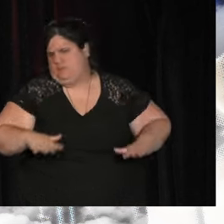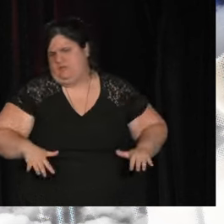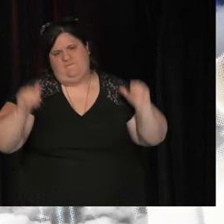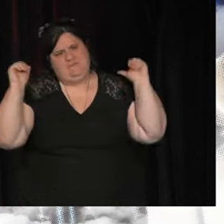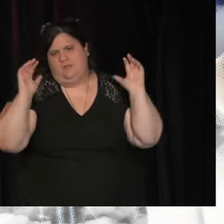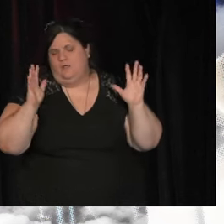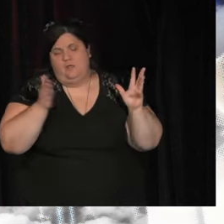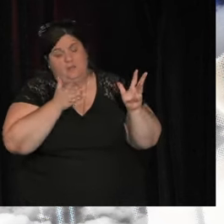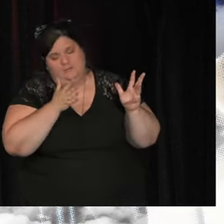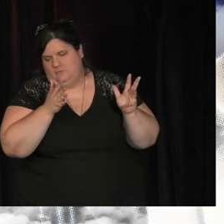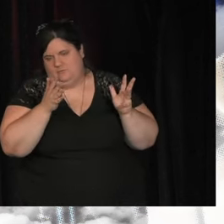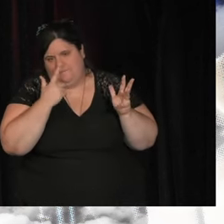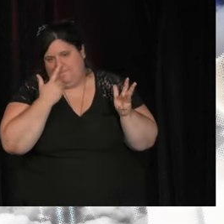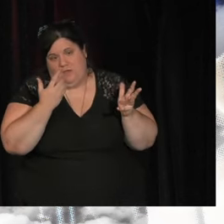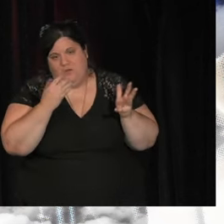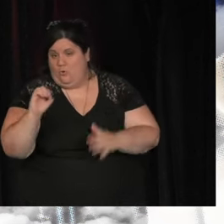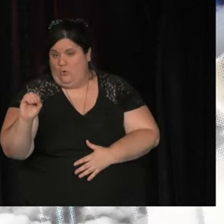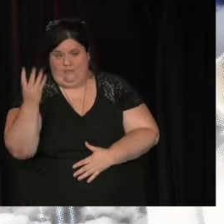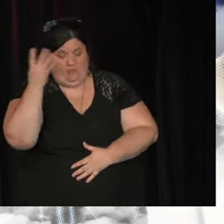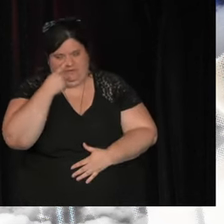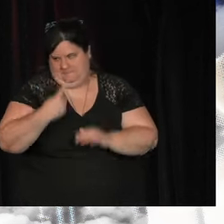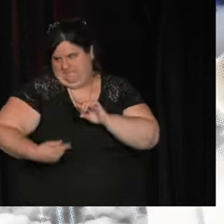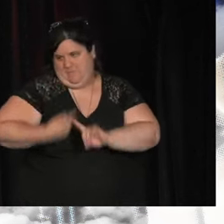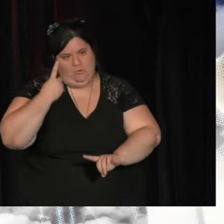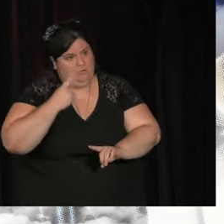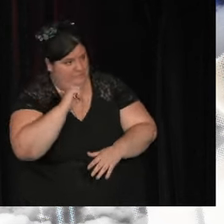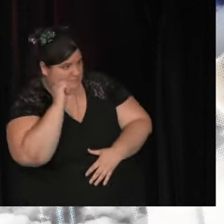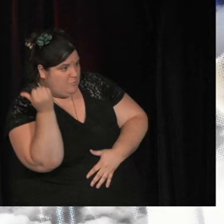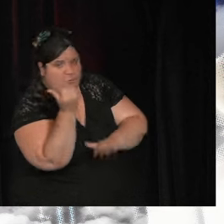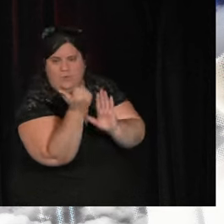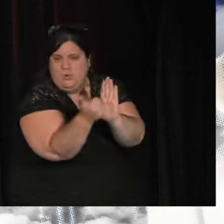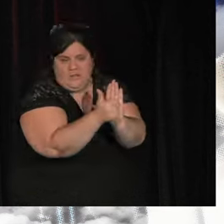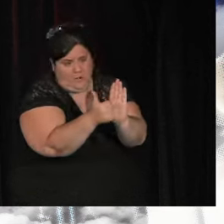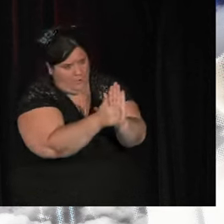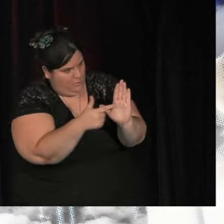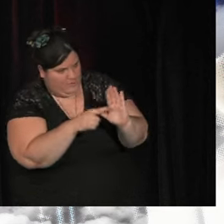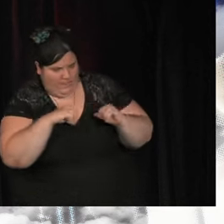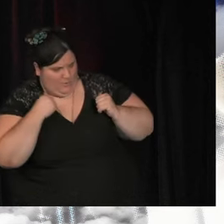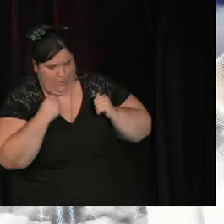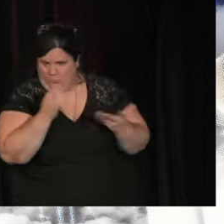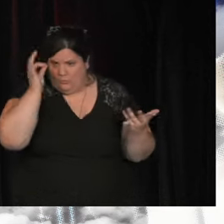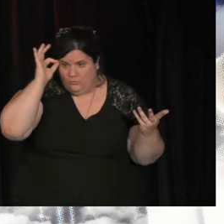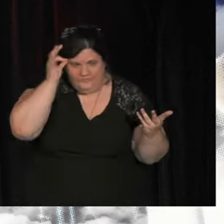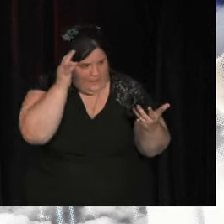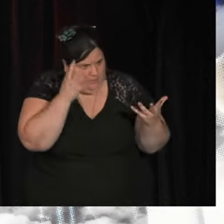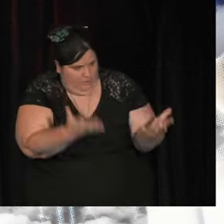Encore une fois, ce qu'il faut comprendre avec Overwatch, c'est que ce sont vraiment les héros et les héroïnes qui sont vraiment les stars du jeu et donc ils sont partis sur des modes assez simples.